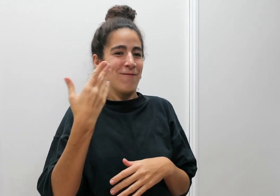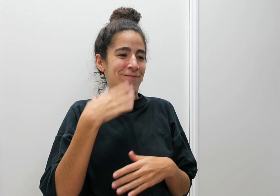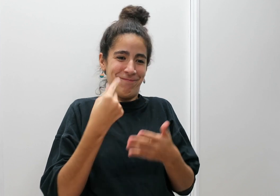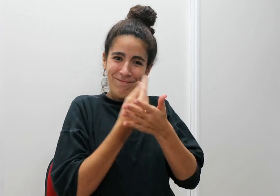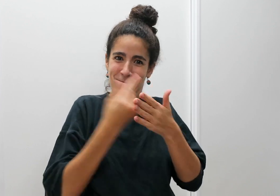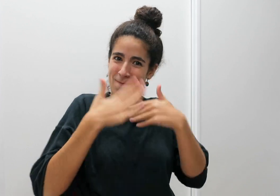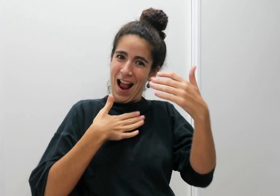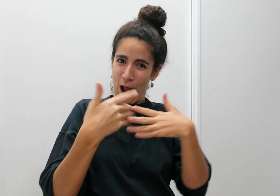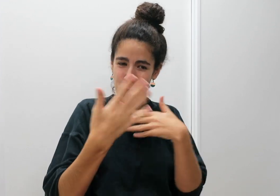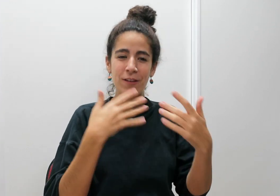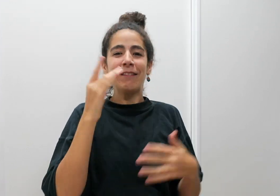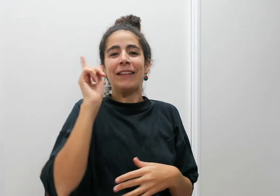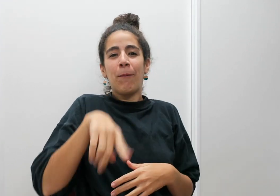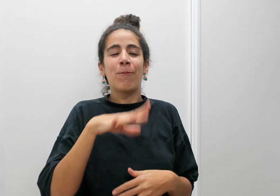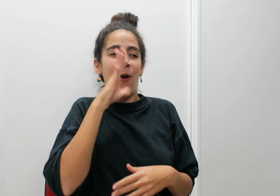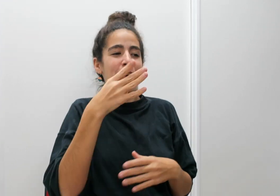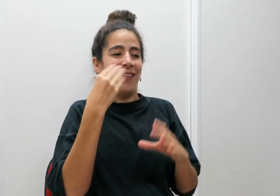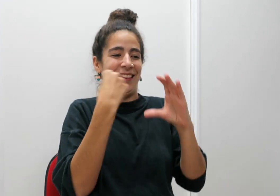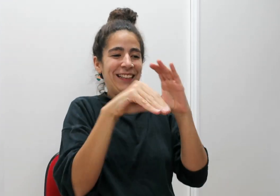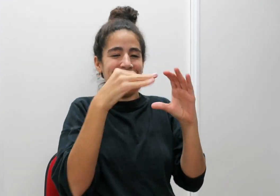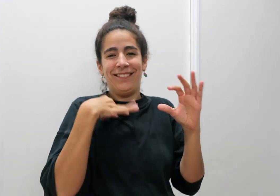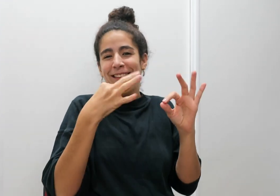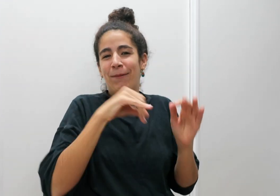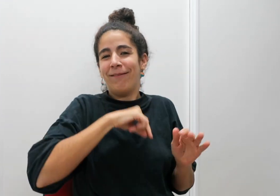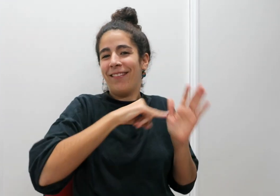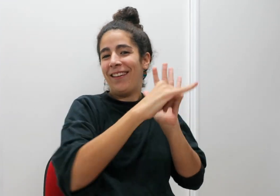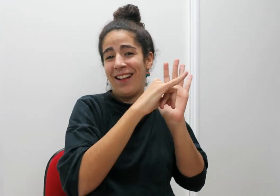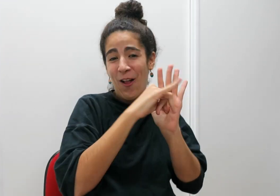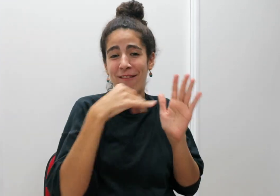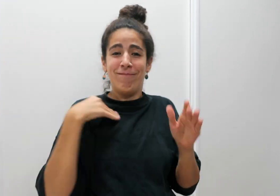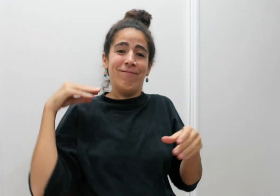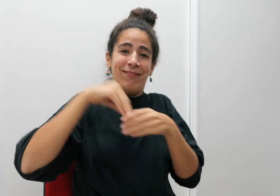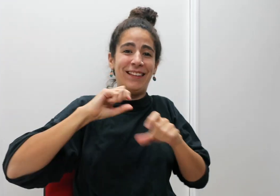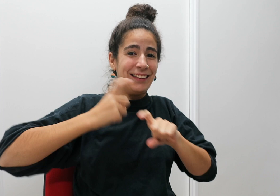lo diseñé con mis propias manos, y también porque siempre he sentido cerca a la entidad, ya que fui